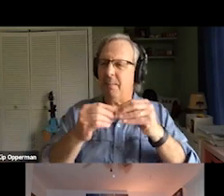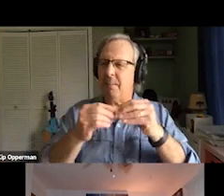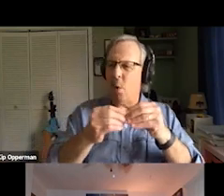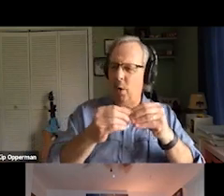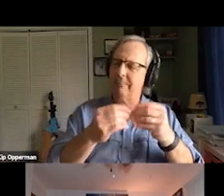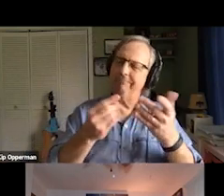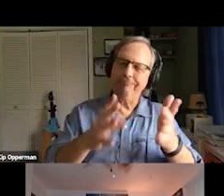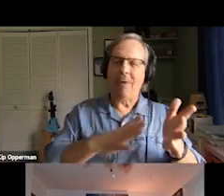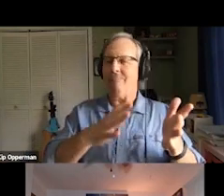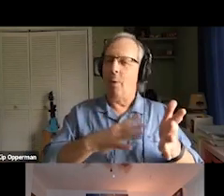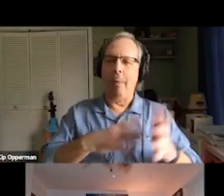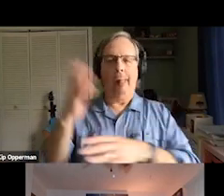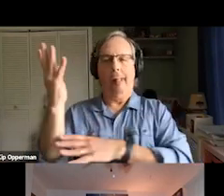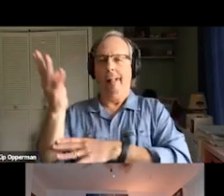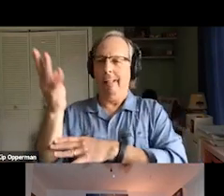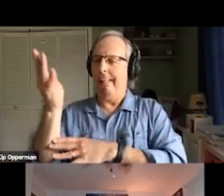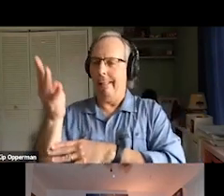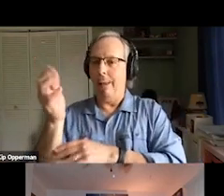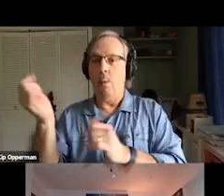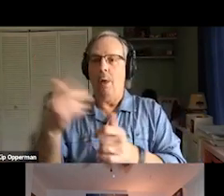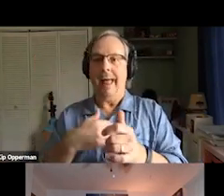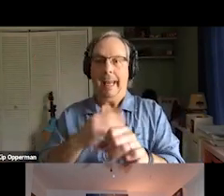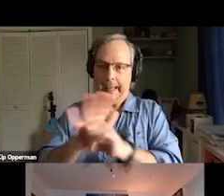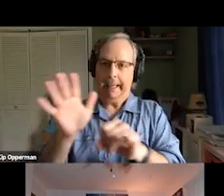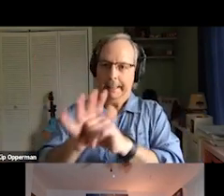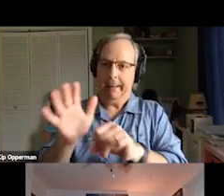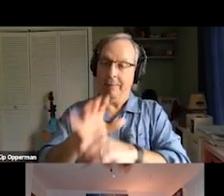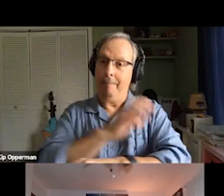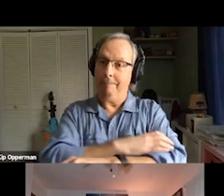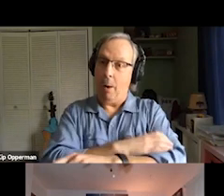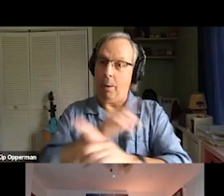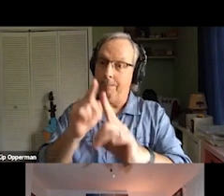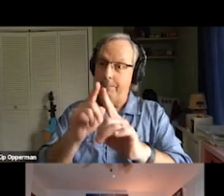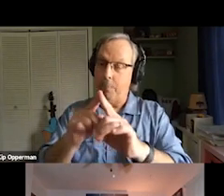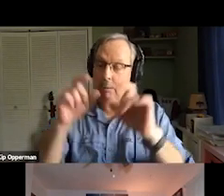También pensamos que todos hemos tenido suficientes diapositivas de PowerPoint para toda la vida en el último año.